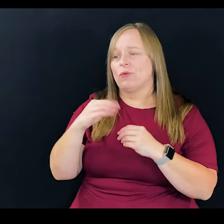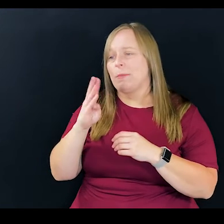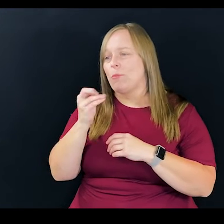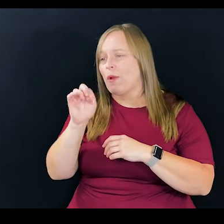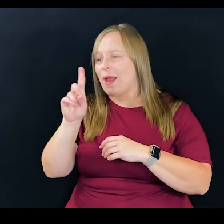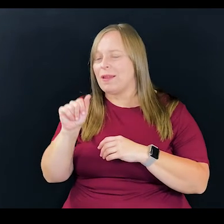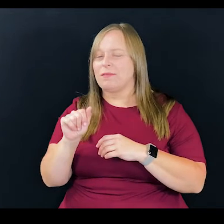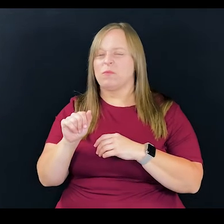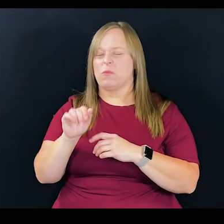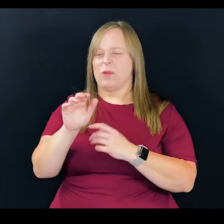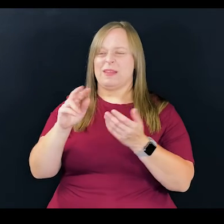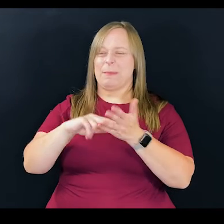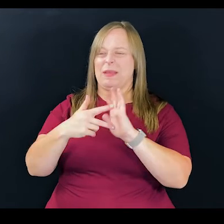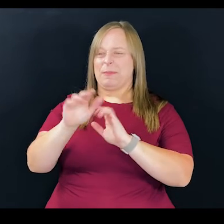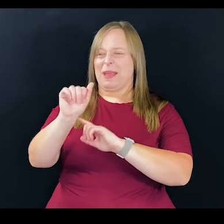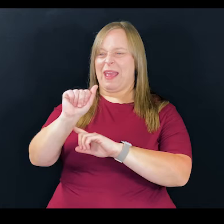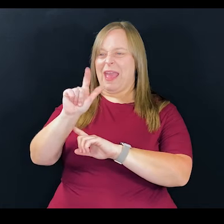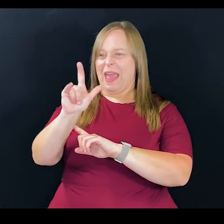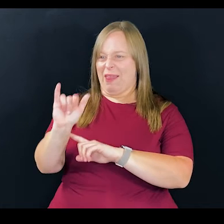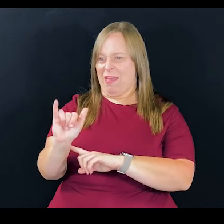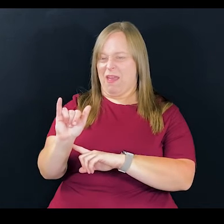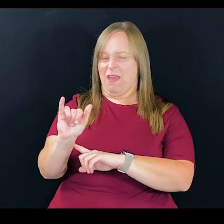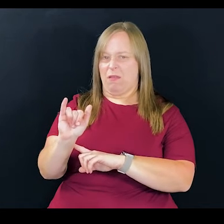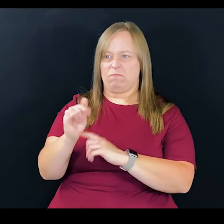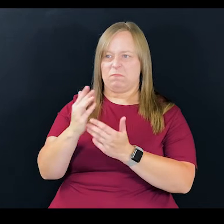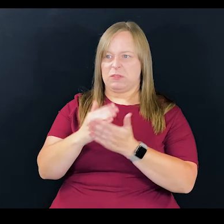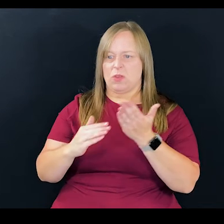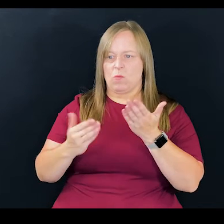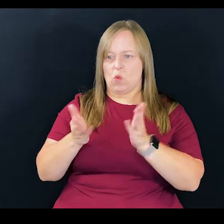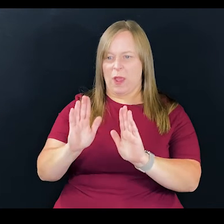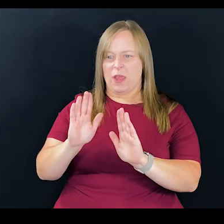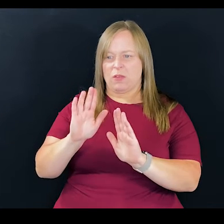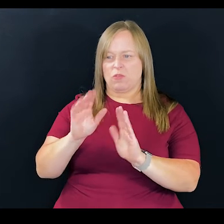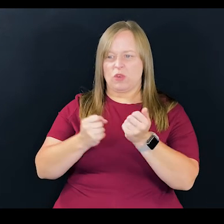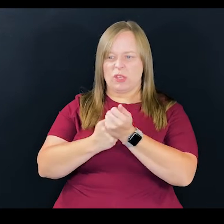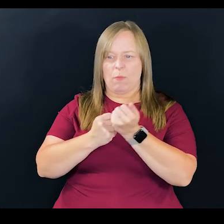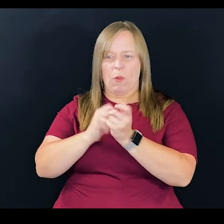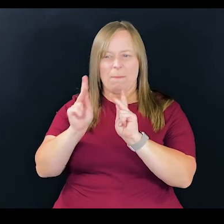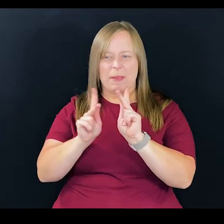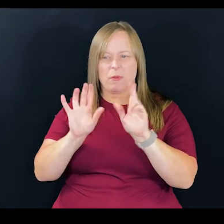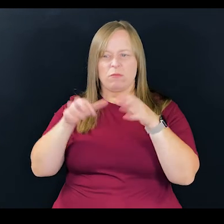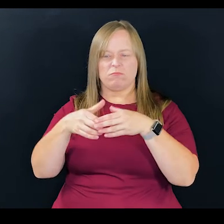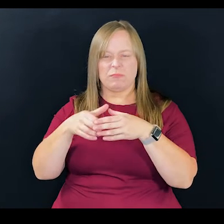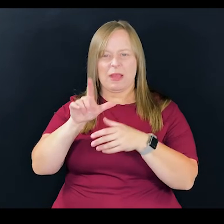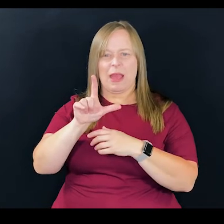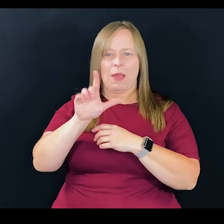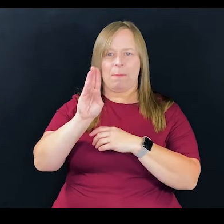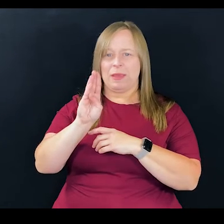Ahora, ¿qué significa ser un aliado? ¿Cuáles son algunas de las formas de apoyar a las personas